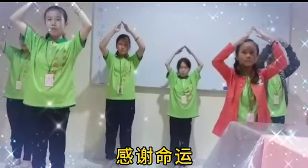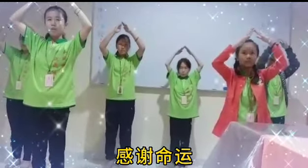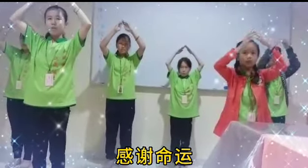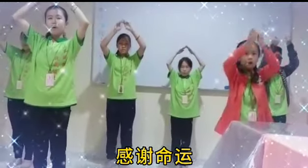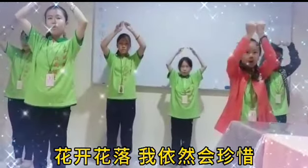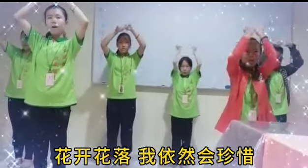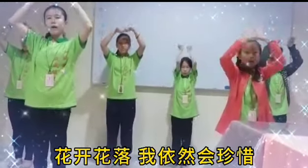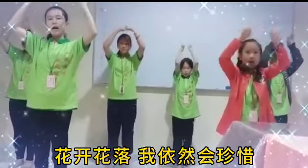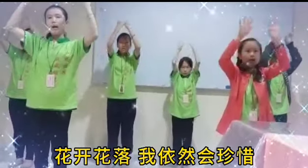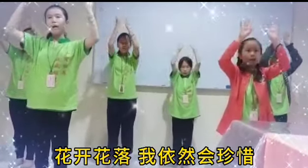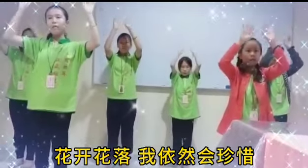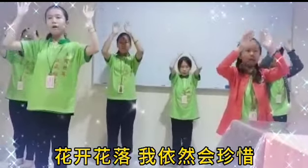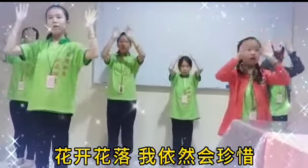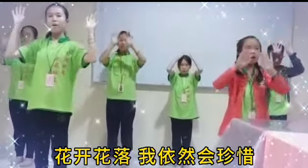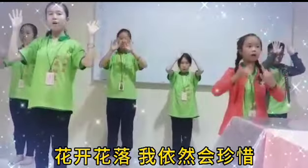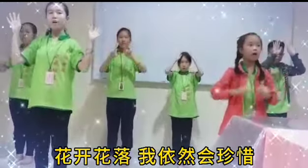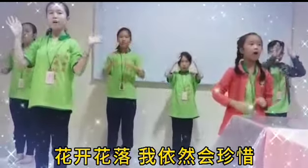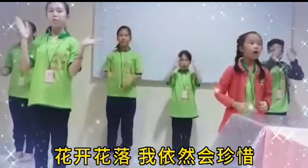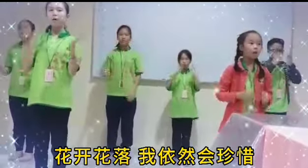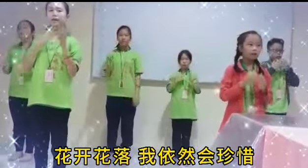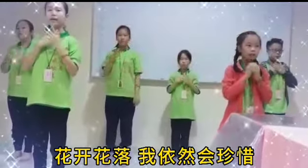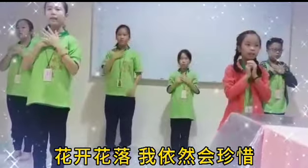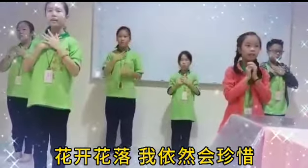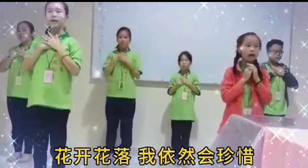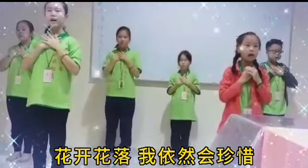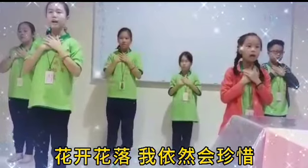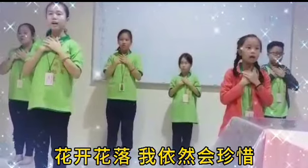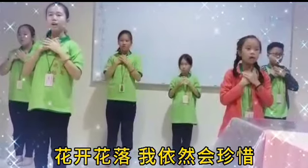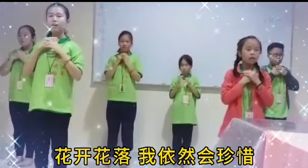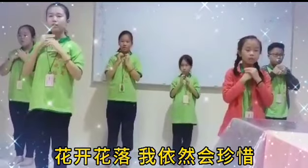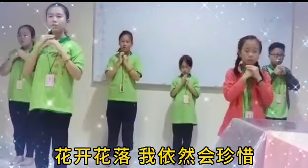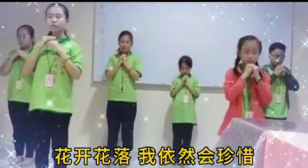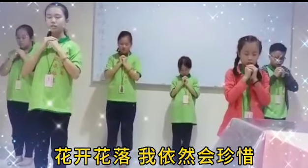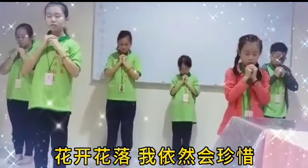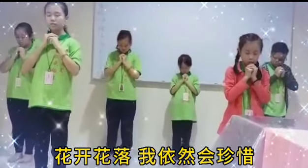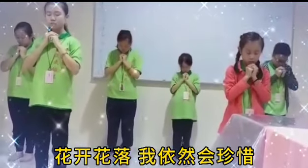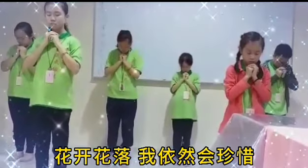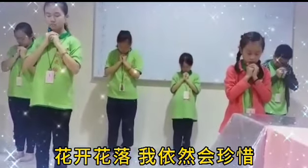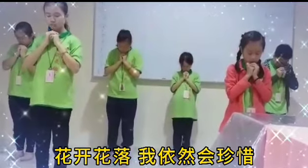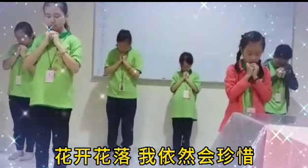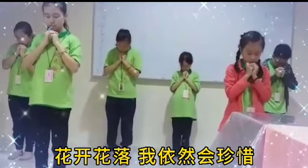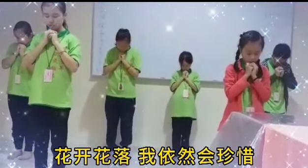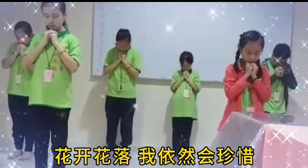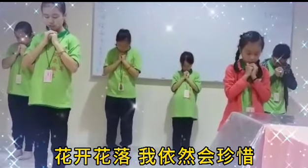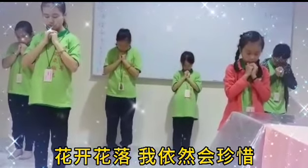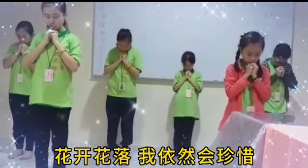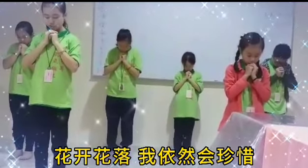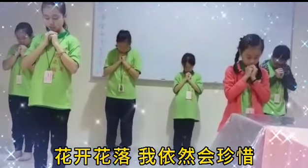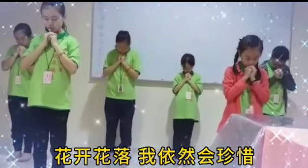花开花落 我一样会珍惜